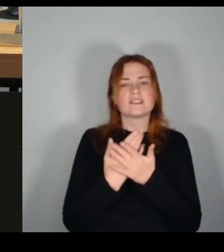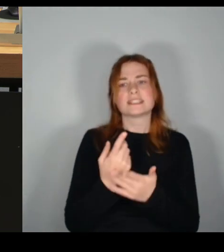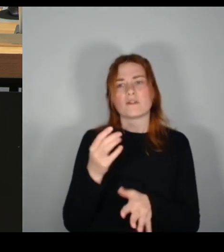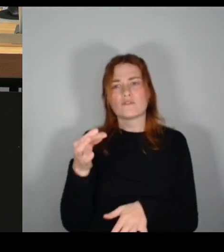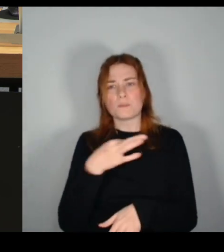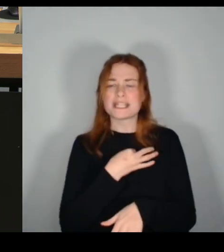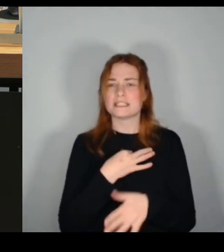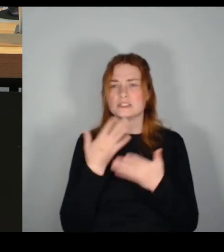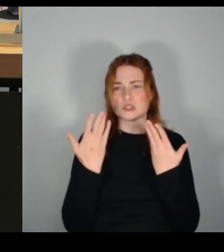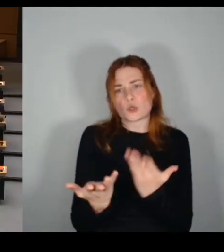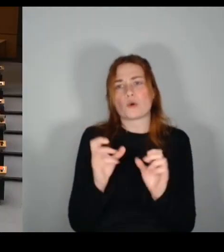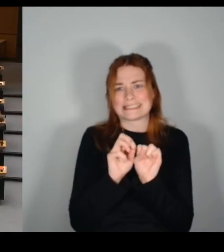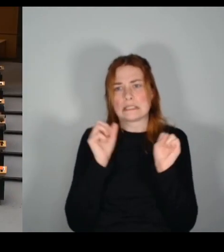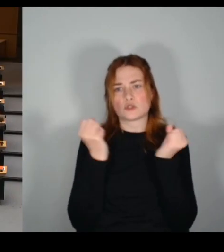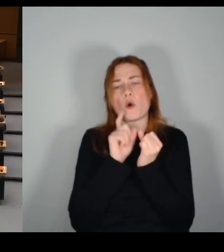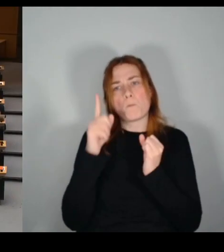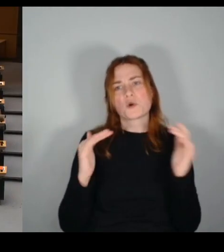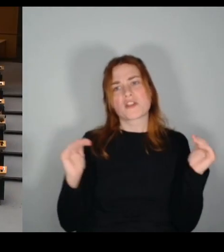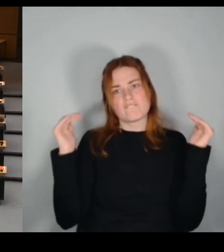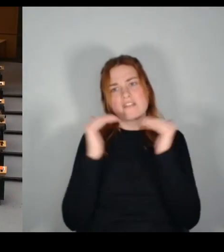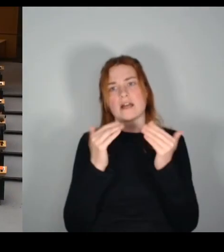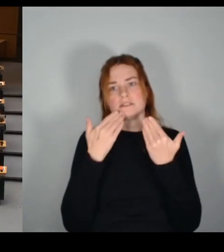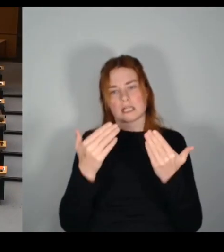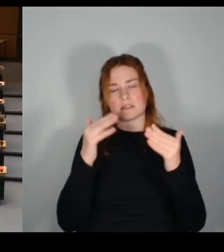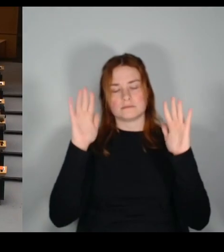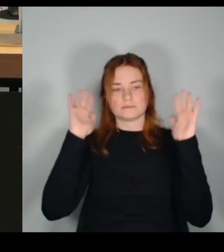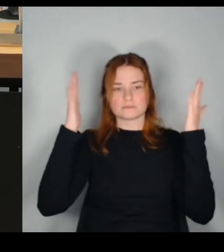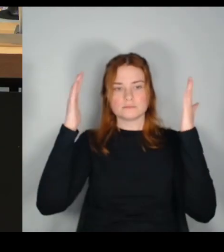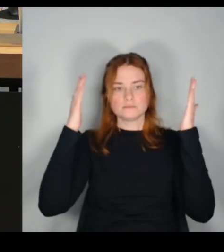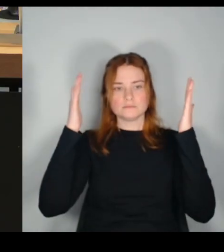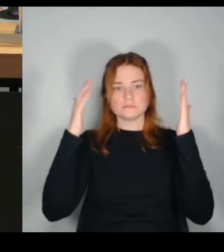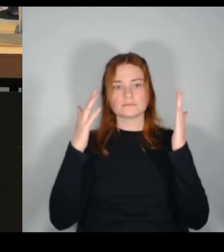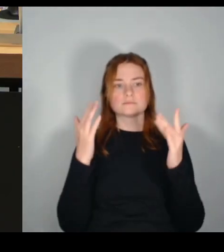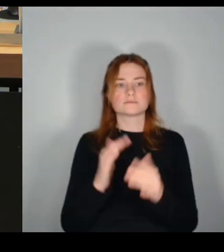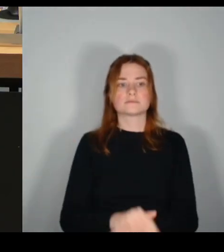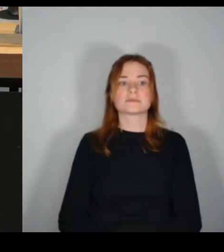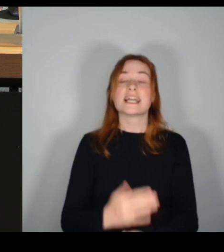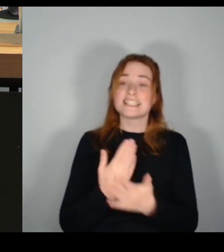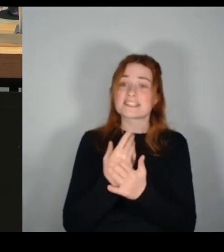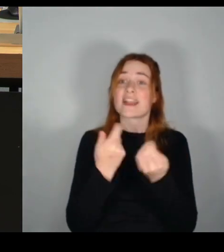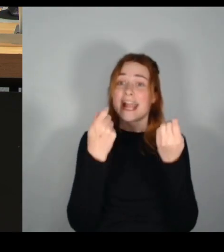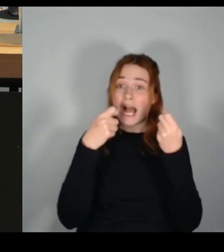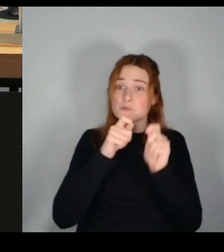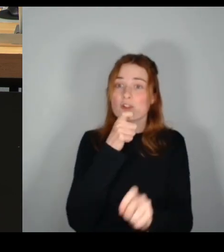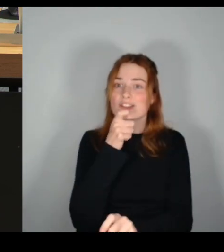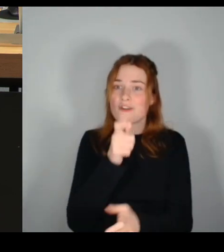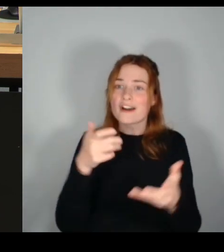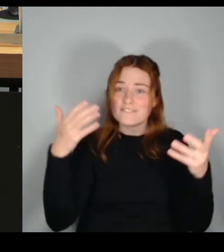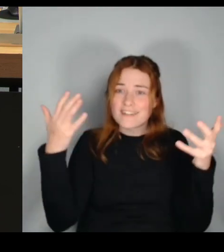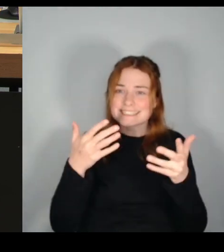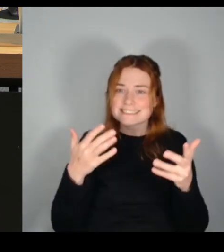Und deswegen zum Schluss warten wir doch mal ab. Ich hoffe, dass die Genossenschaft das wirtschaftlich dargestellt